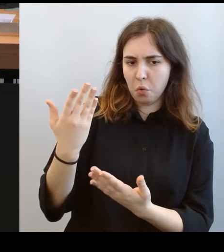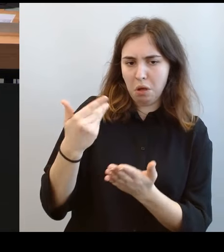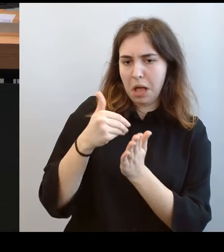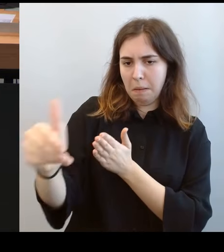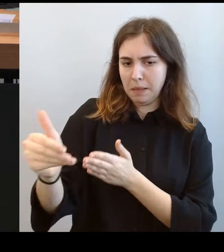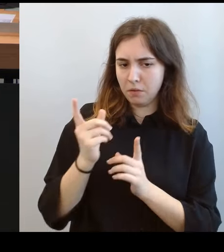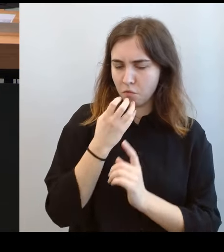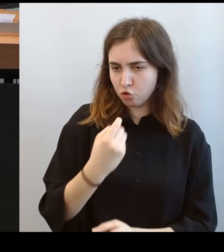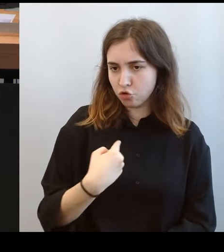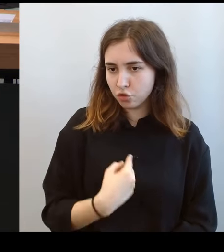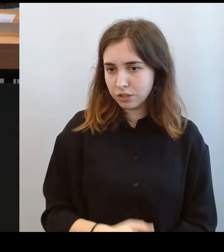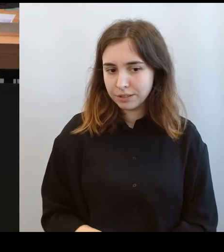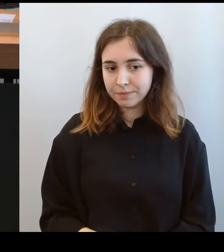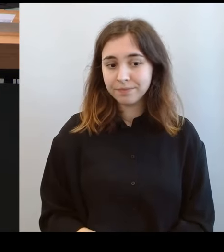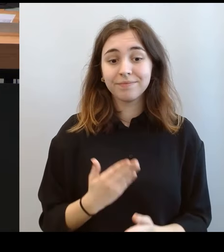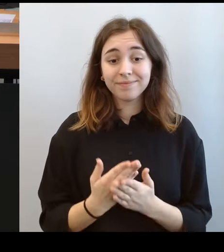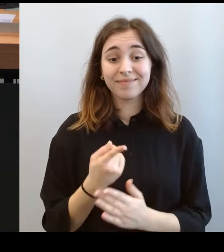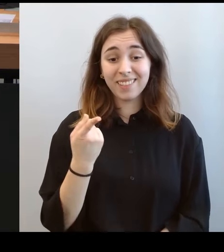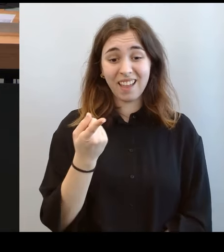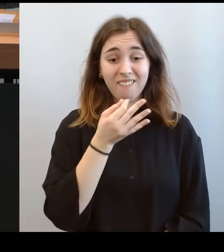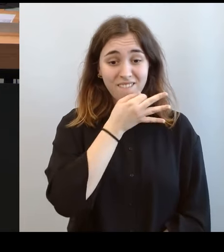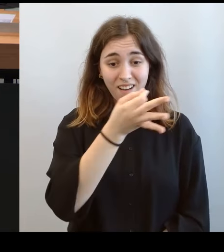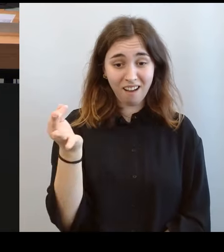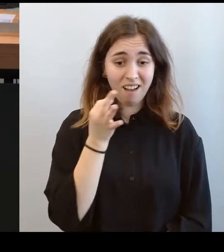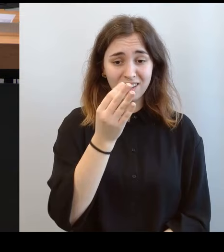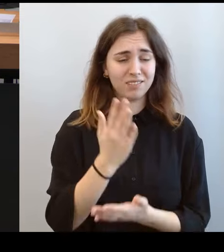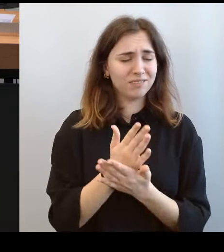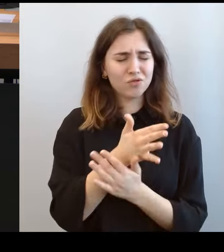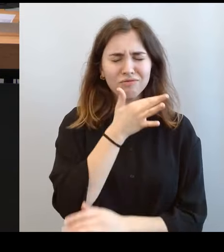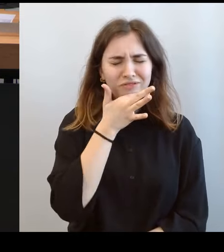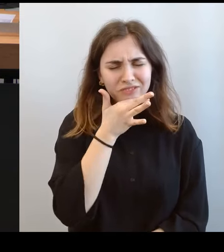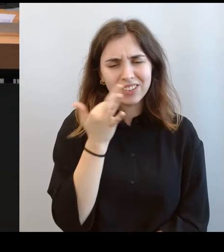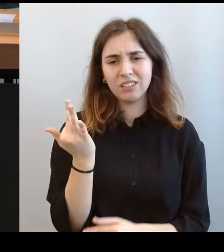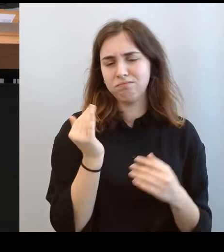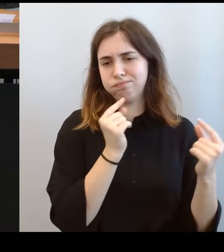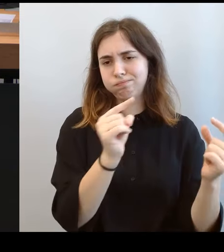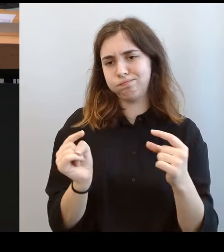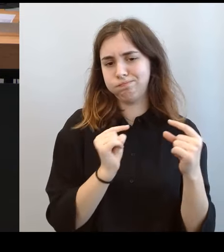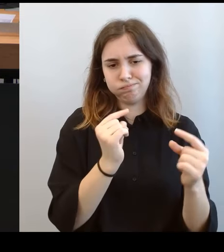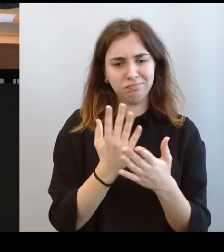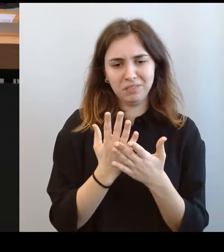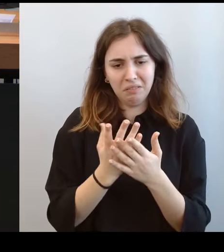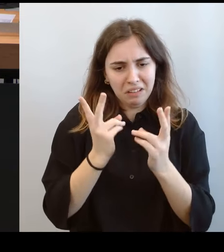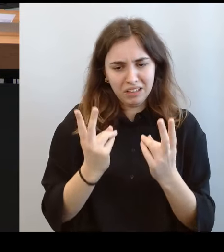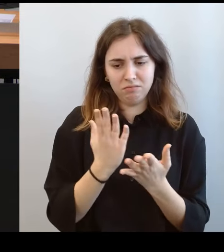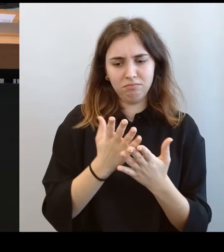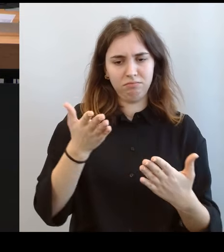war und auch geschrieben. Ich will deshalb damit sozusagen enden, den Senat zu ermuntern,